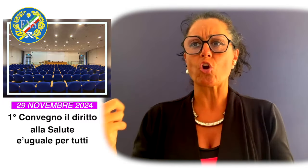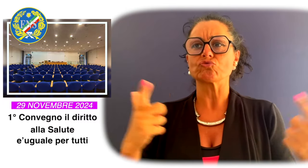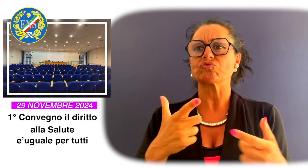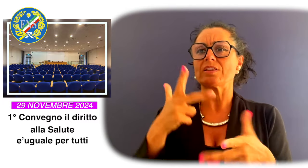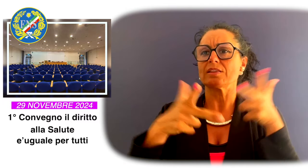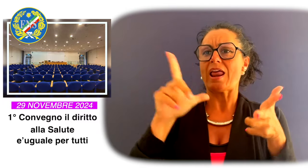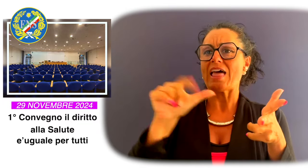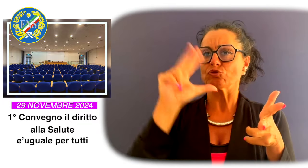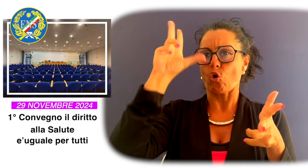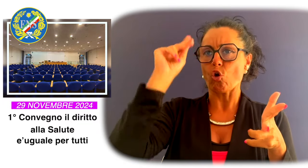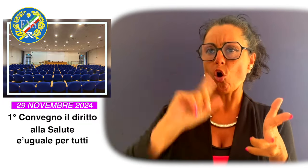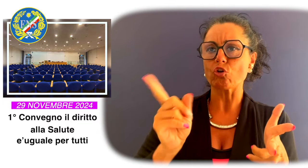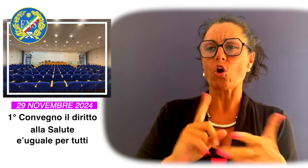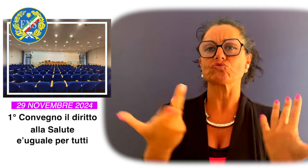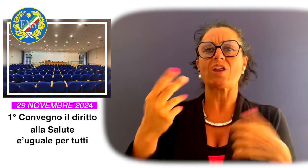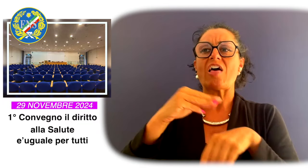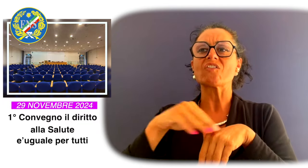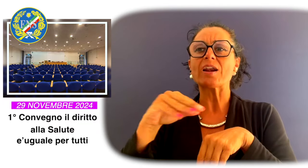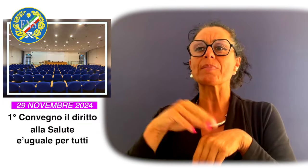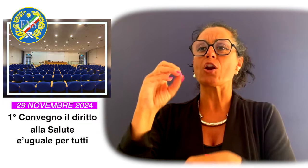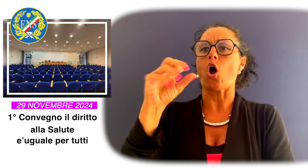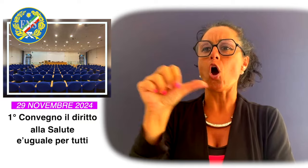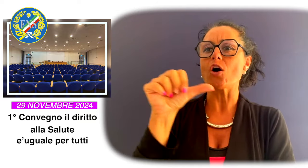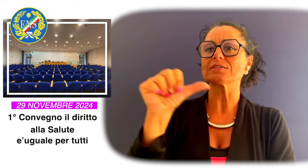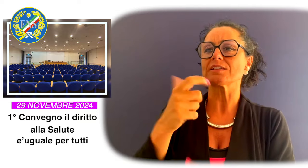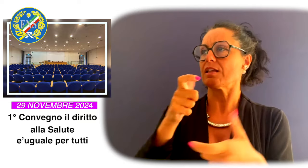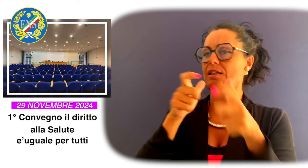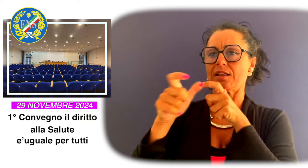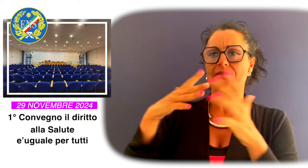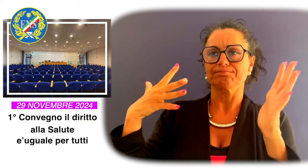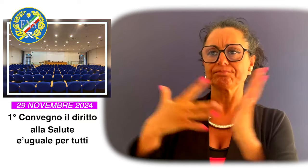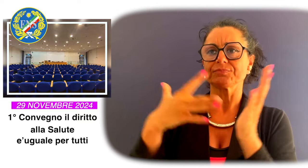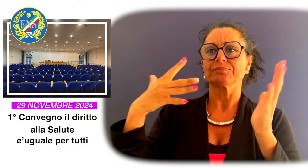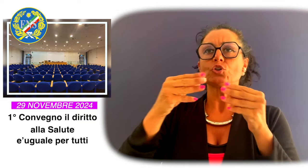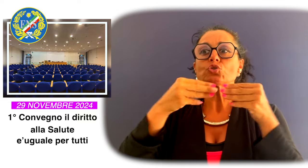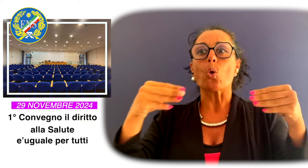hanno difficoltà di comunicazione, non hanno le stesse possibilità, gli infermieri e gli OSS non conoscono la lingua dei segni,